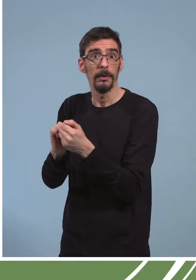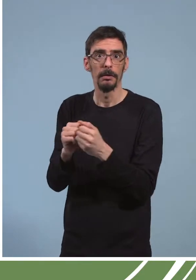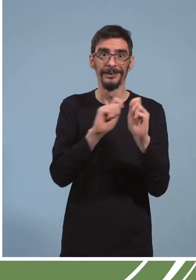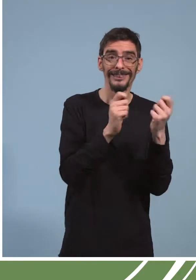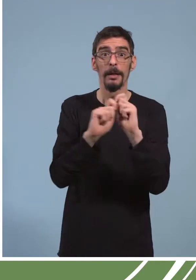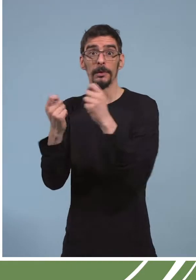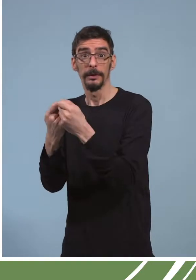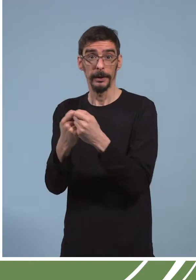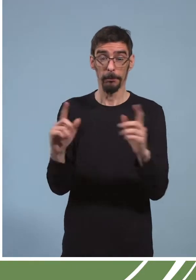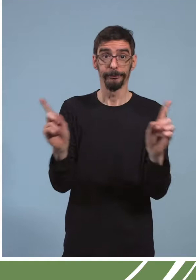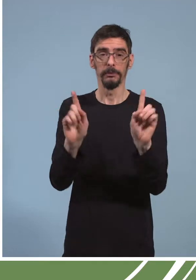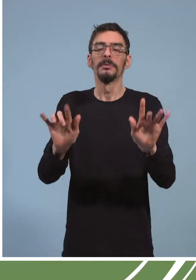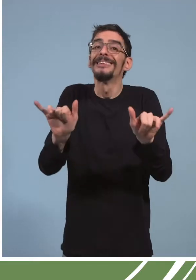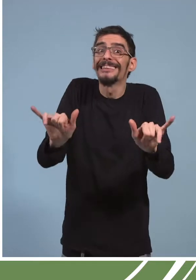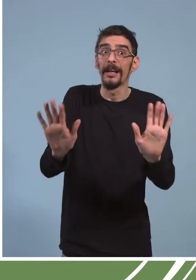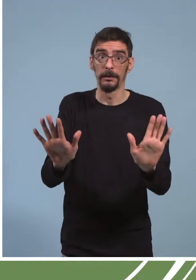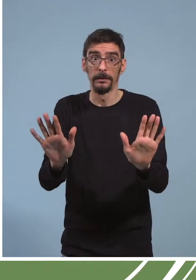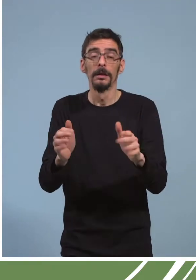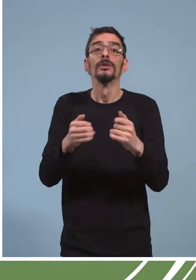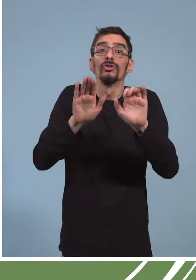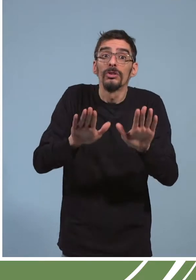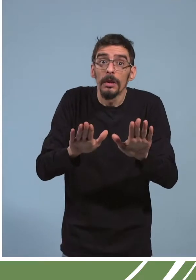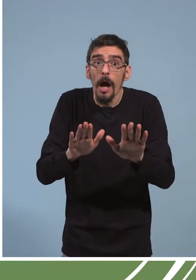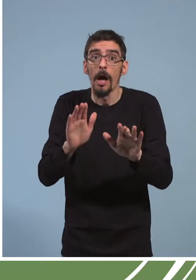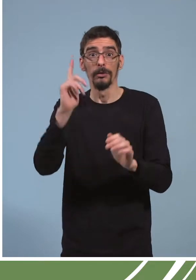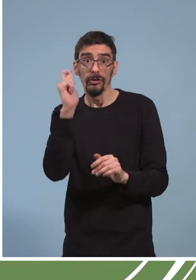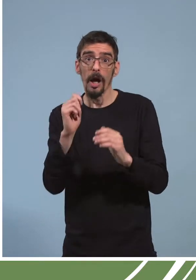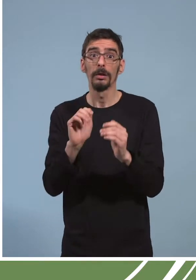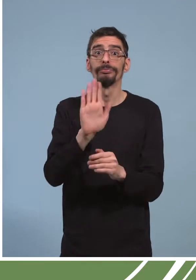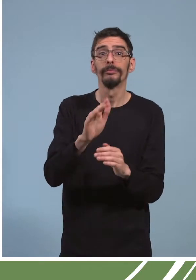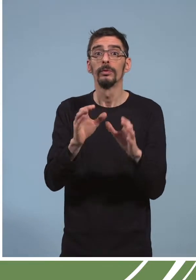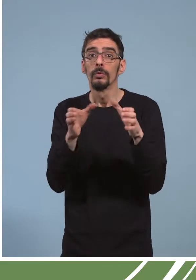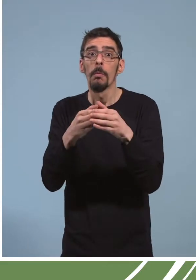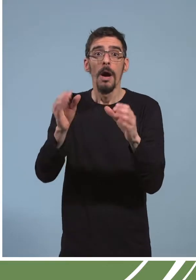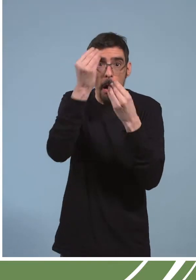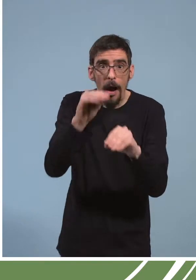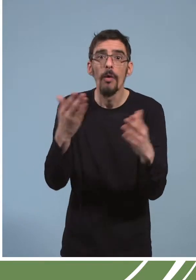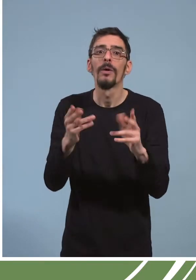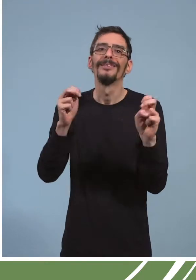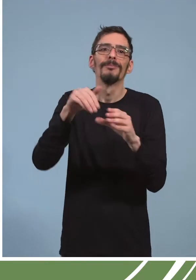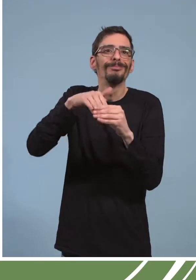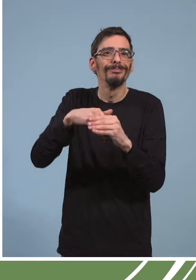Durchführung: Zu Beginn führst du die Gruppe in das Thema Kommunikation ein. Du kannst ein Brainstorming machen, mit Fragen wie: